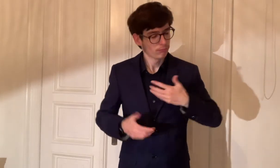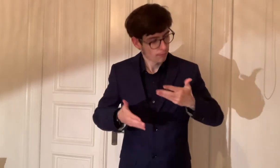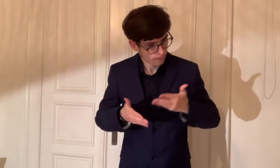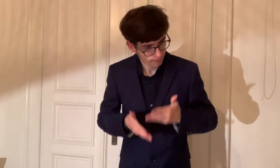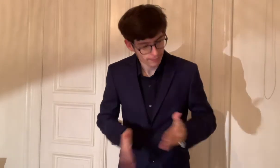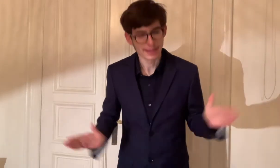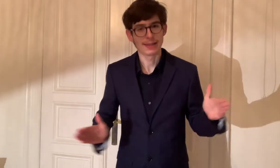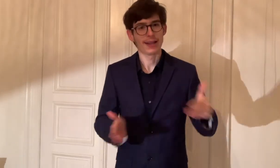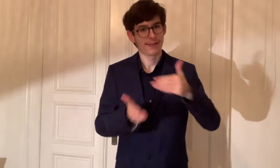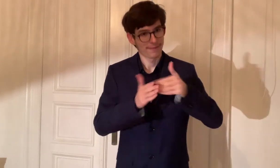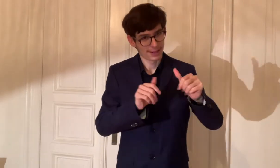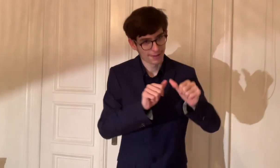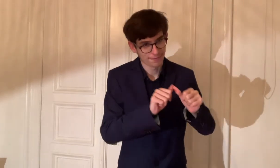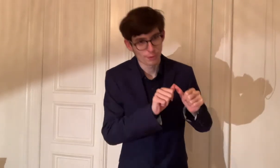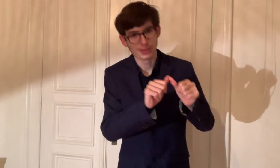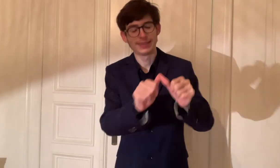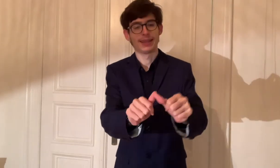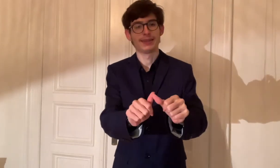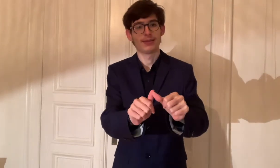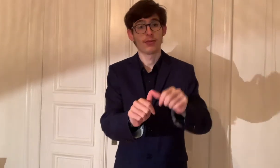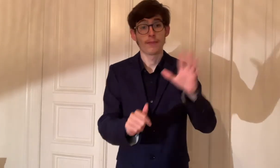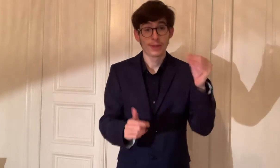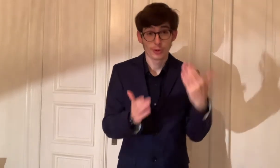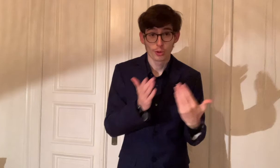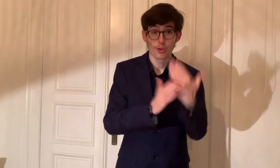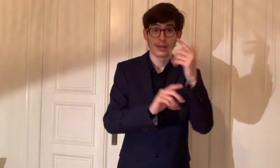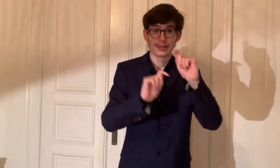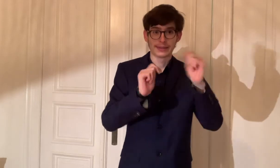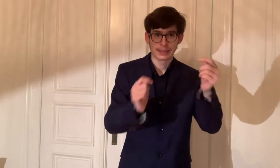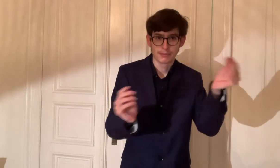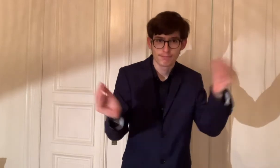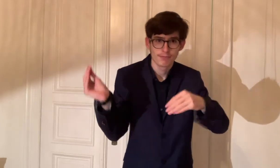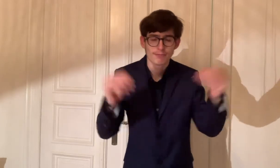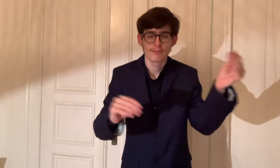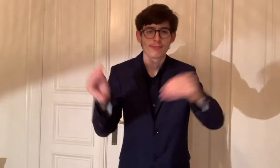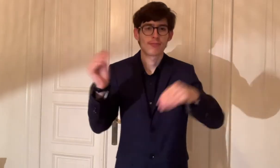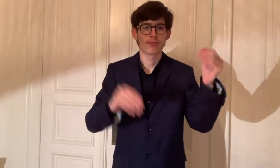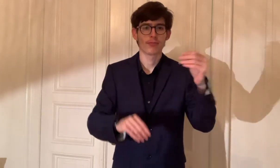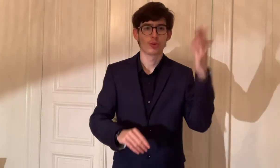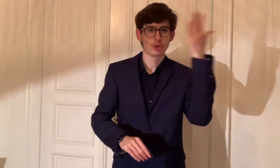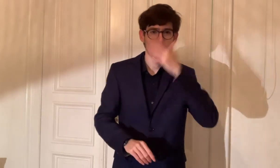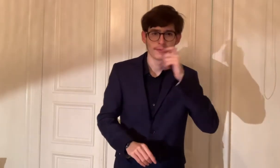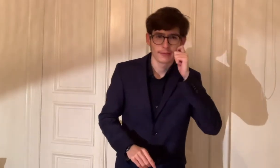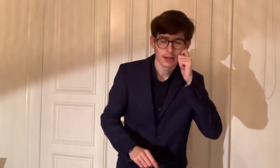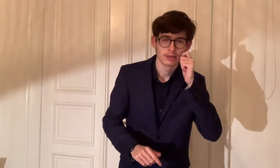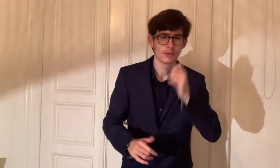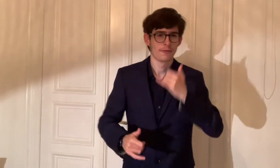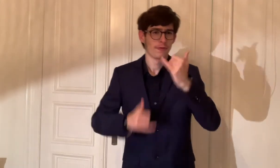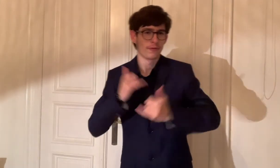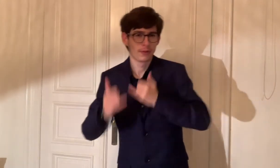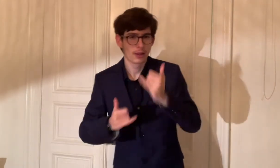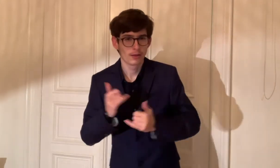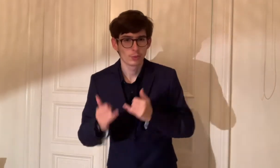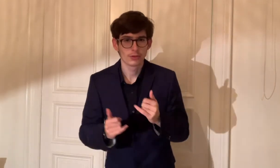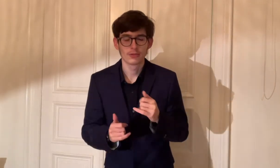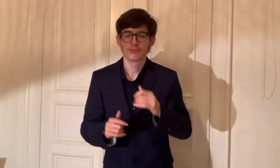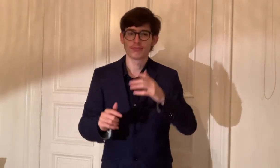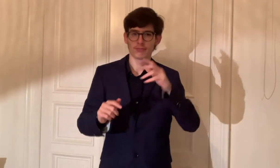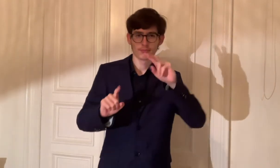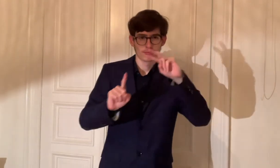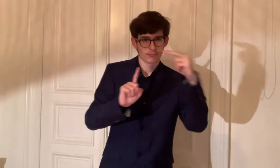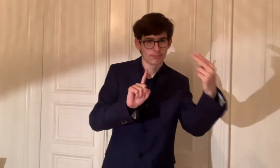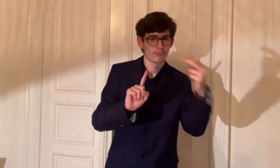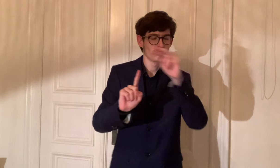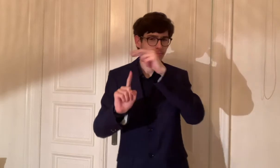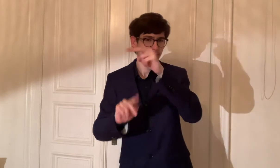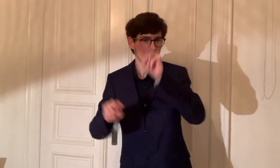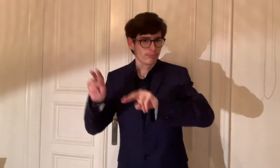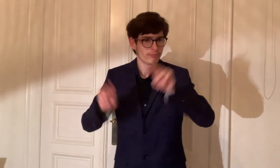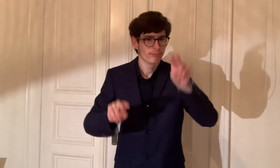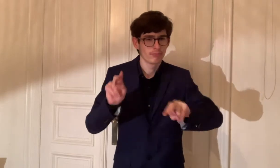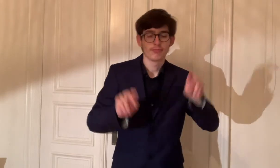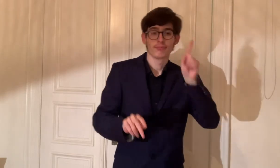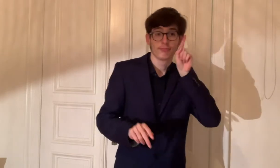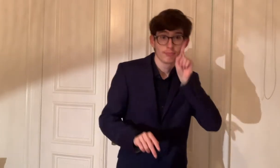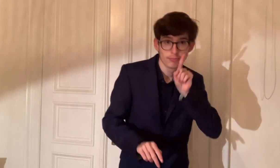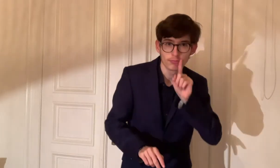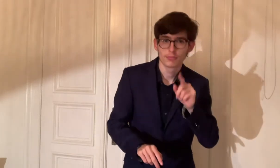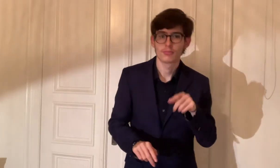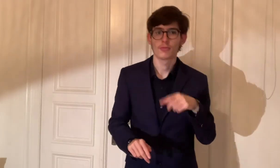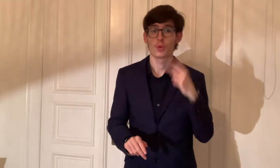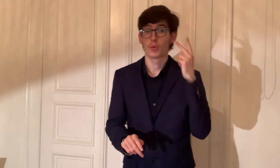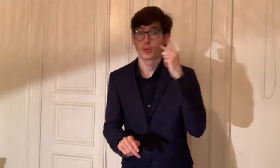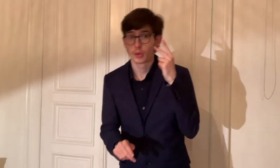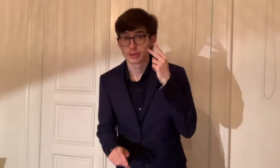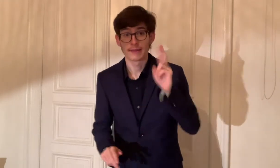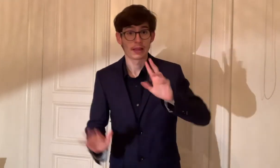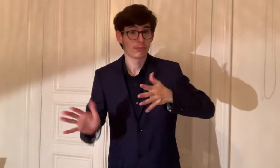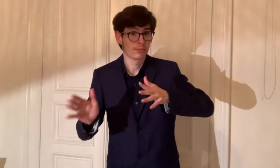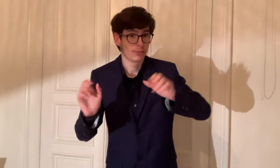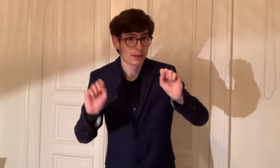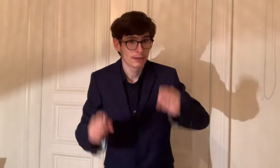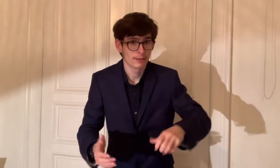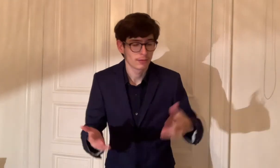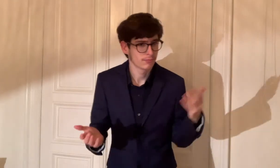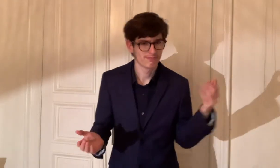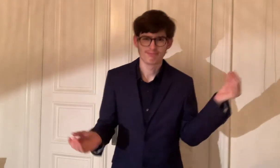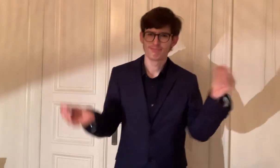Ich bin bereit weiter fortzusetzen mit dem neuen Team aufzustellen - Afro-Deutsche, Frauen, gehörlos, hörend, die gebärdensprachkompetent sind.